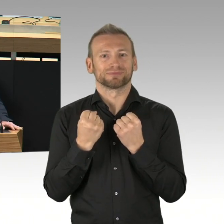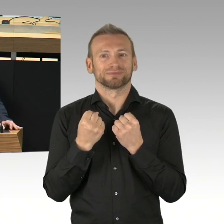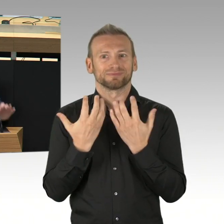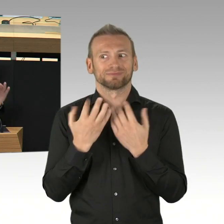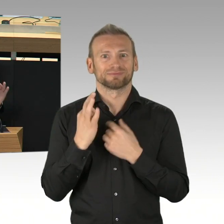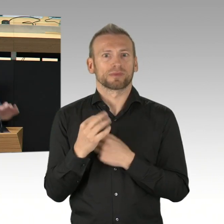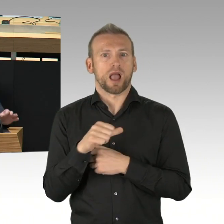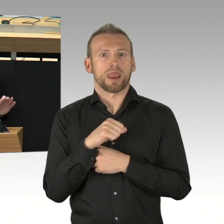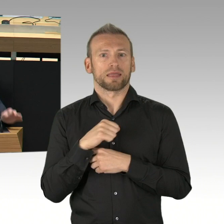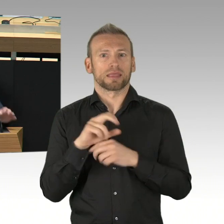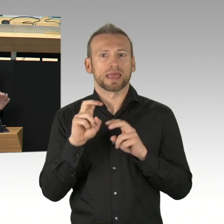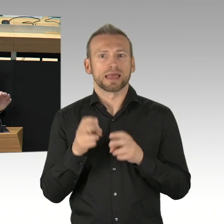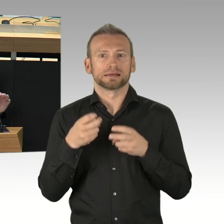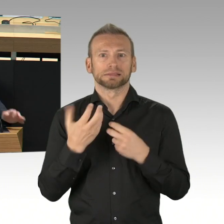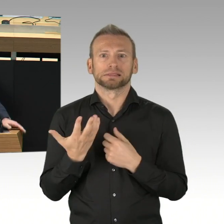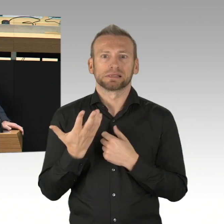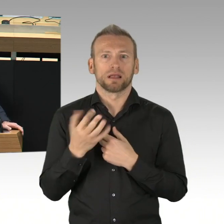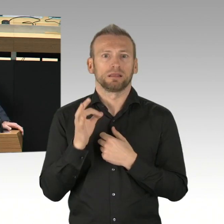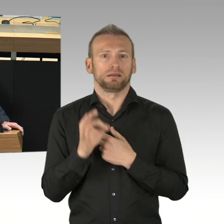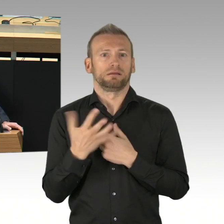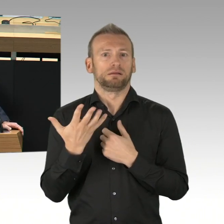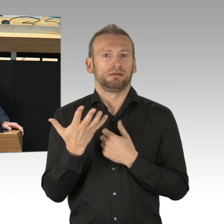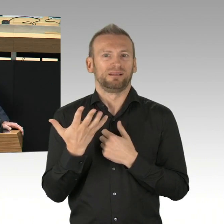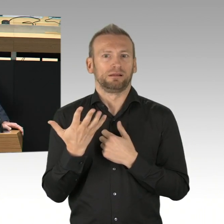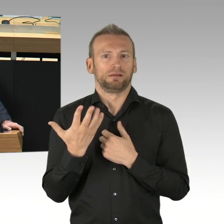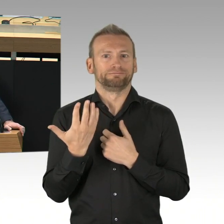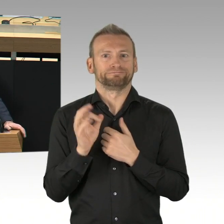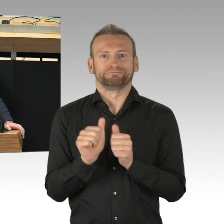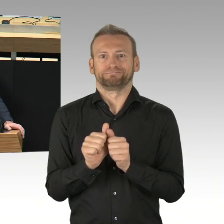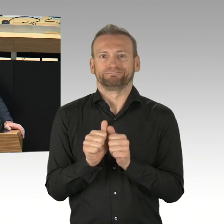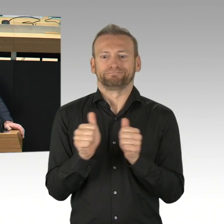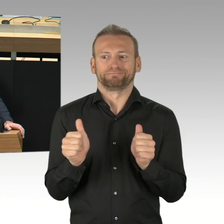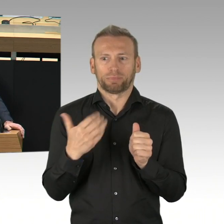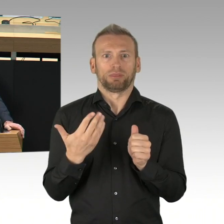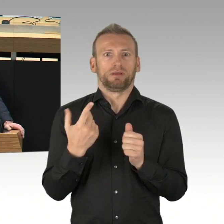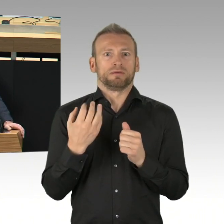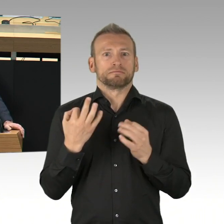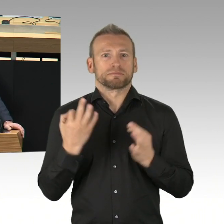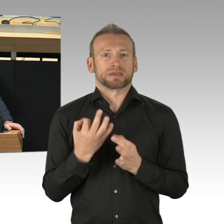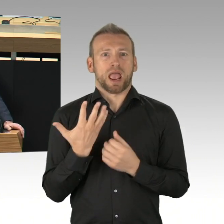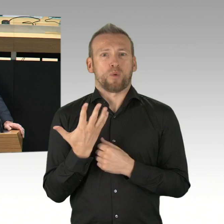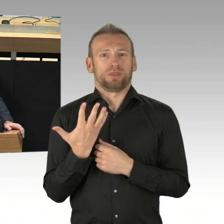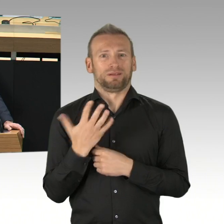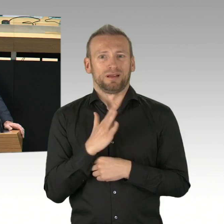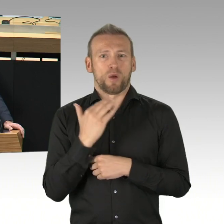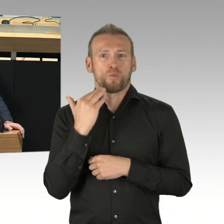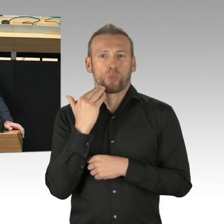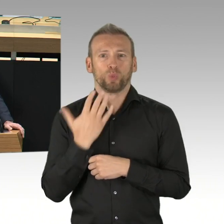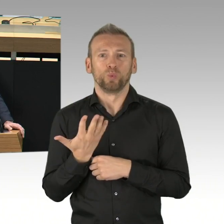um Bauwillige zu entmutigen, in Berlin in Wohnungsbau zu investieren. Das ist unsozial und unverantwortlich,